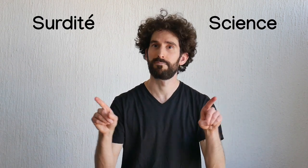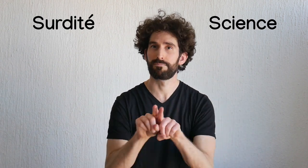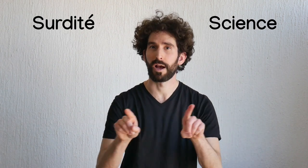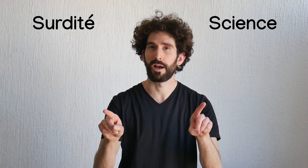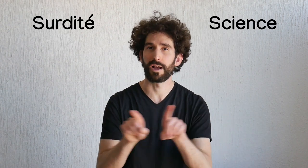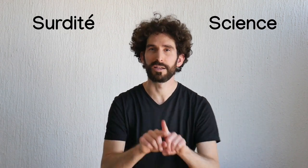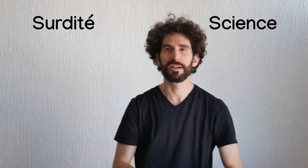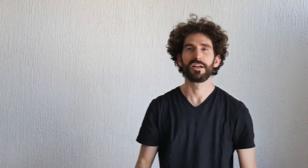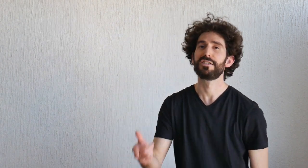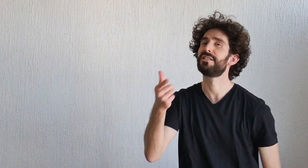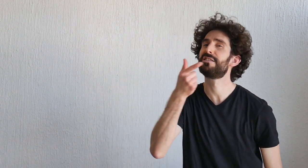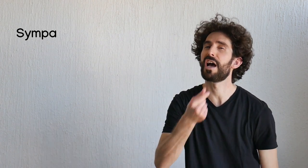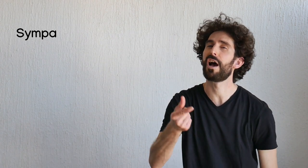C'est pareil. C'est...